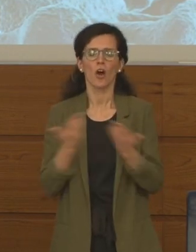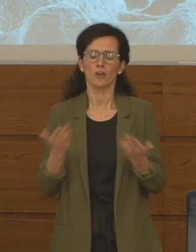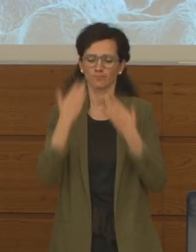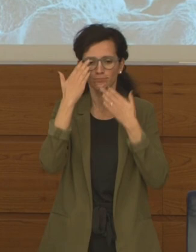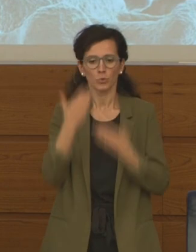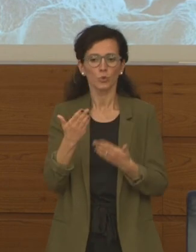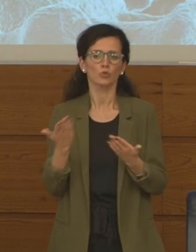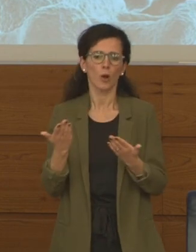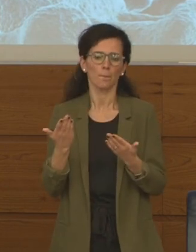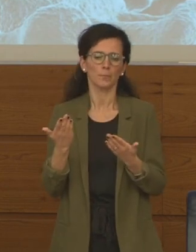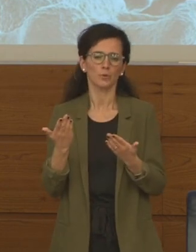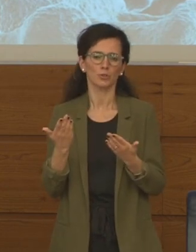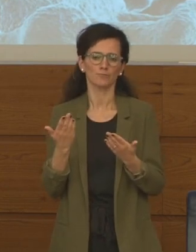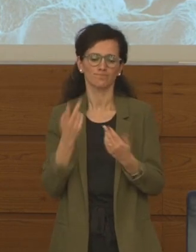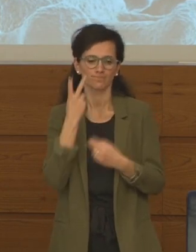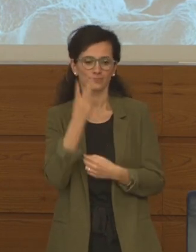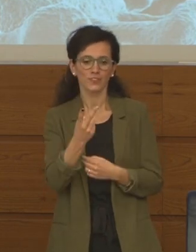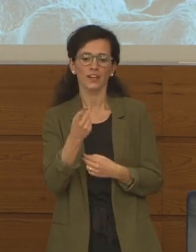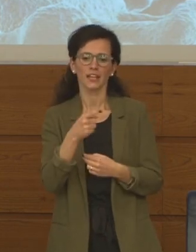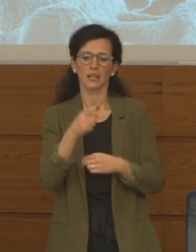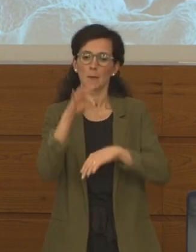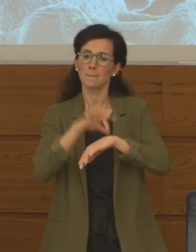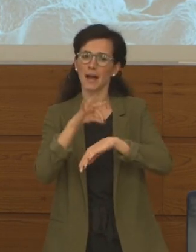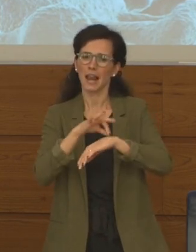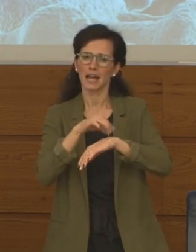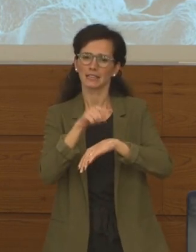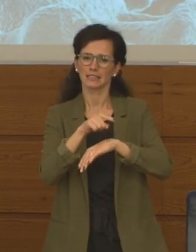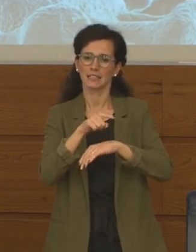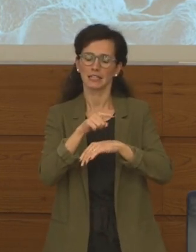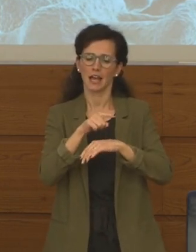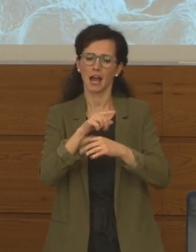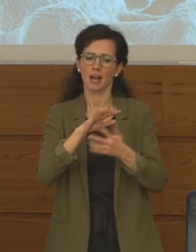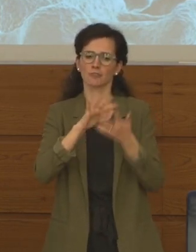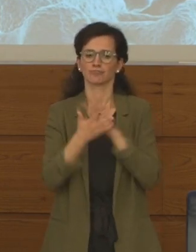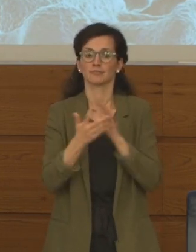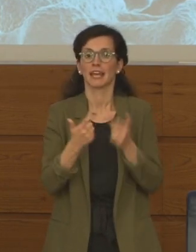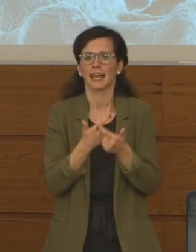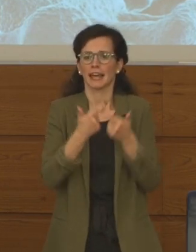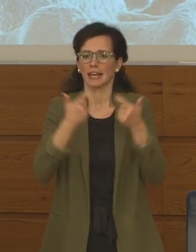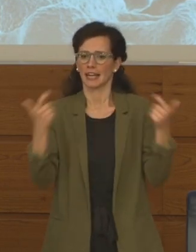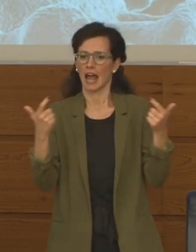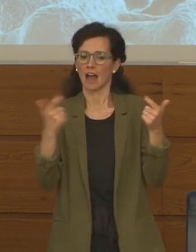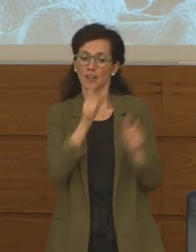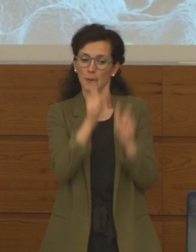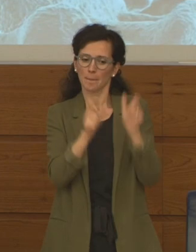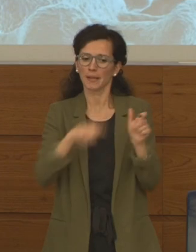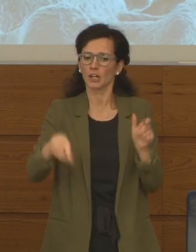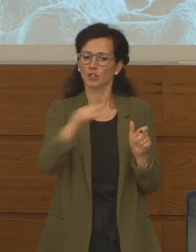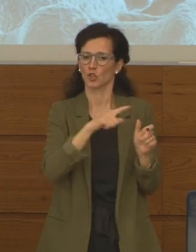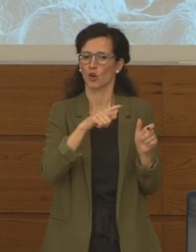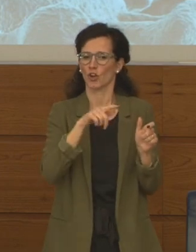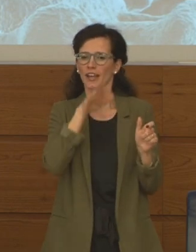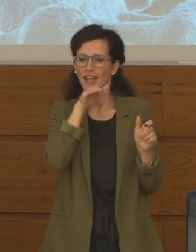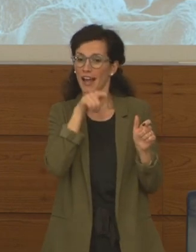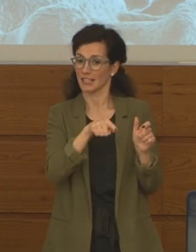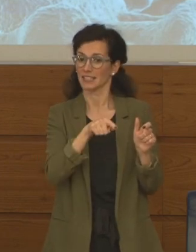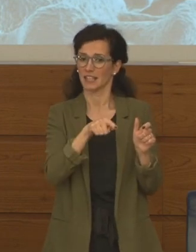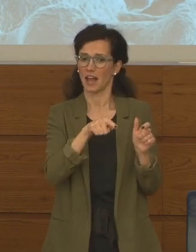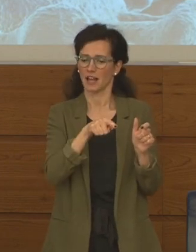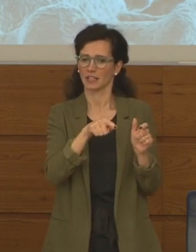che la malattia è più grave in queste categorie d'età, naturalmente vorremmo